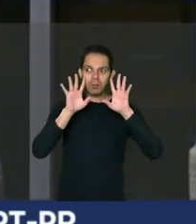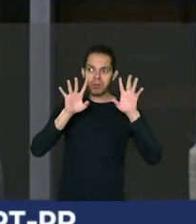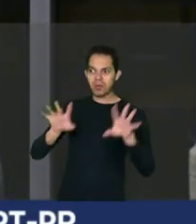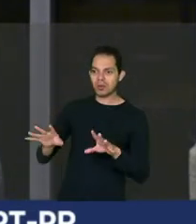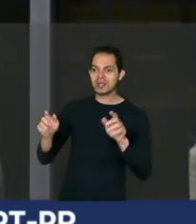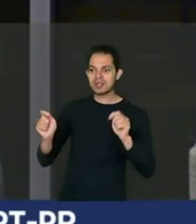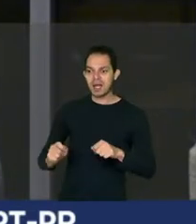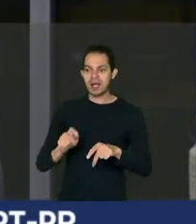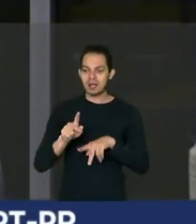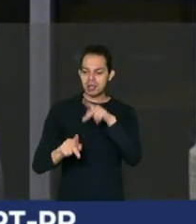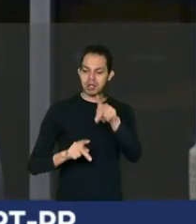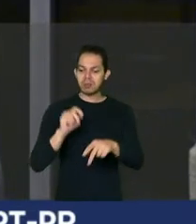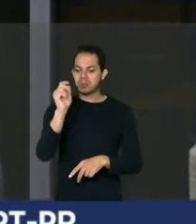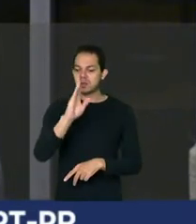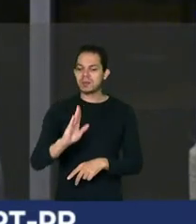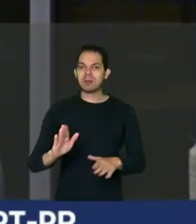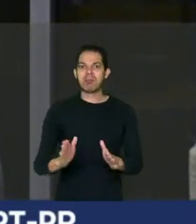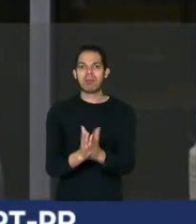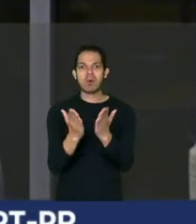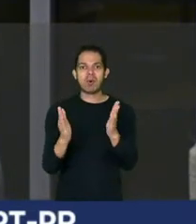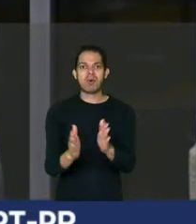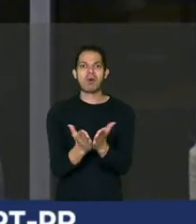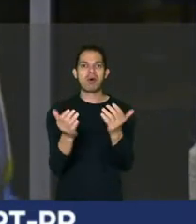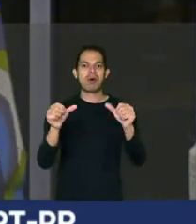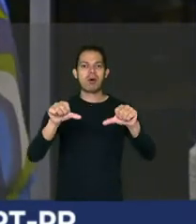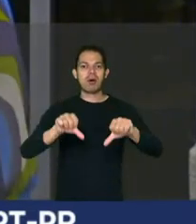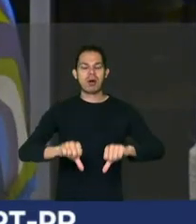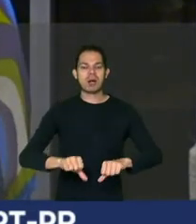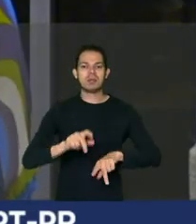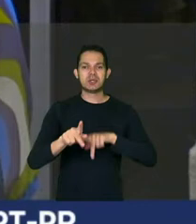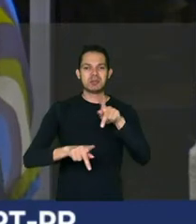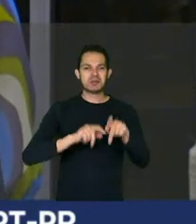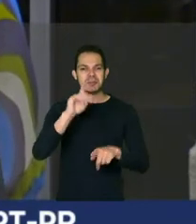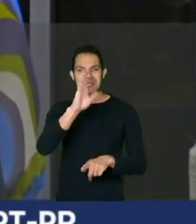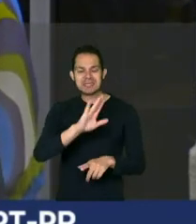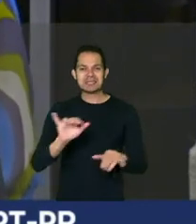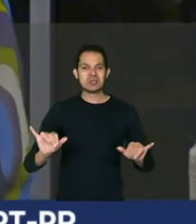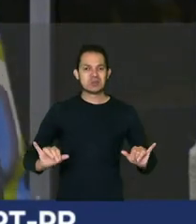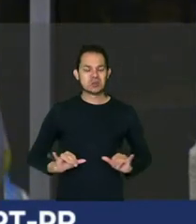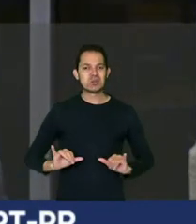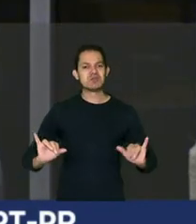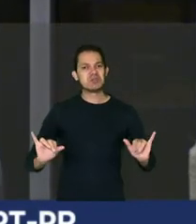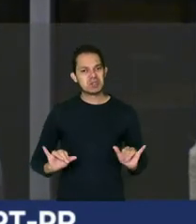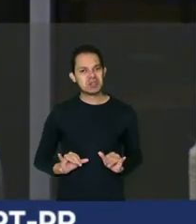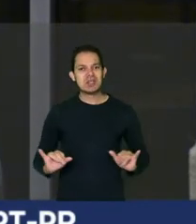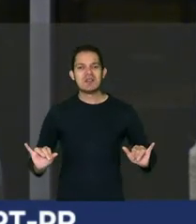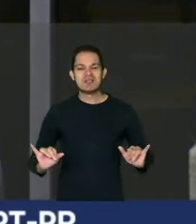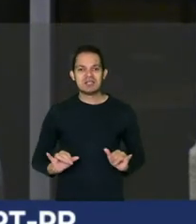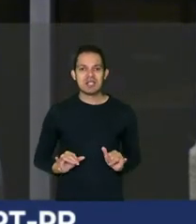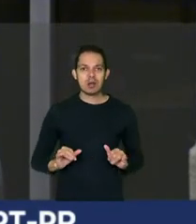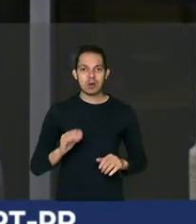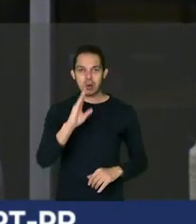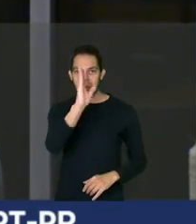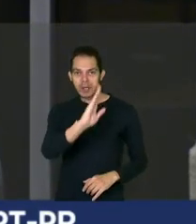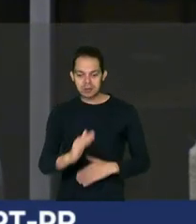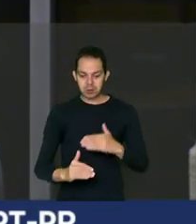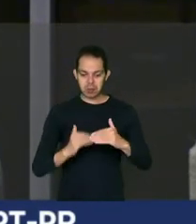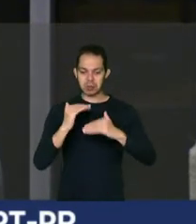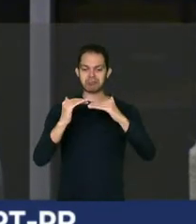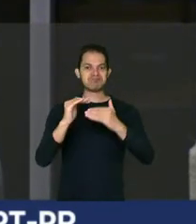ROUBO! ROUBO É LUZ DO DIA, DEIXANDO O POVO BRASILEIRO MAIS POBRE, O POVO BRASILEIRO EM MAIORES DIFICULDADES. O BRASIL SEM DESENVO DESENVOLVIMENTO, PARA QUE UM